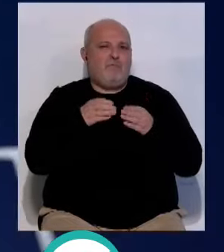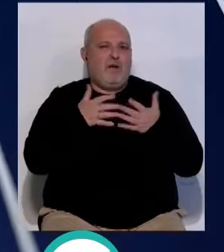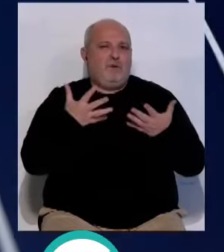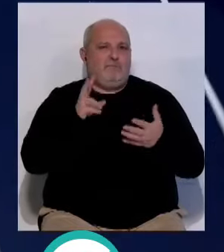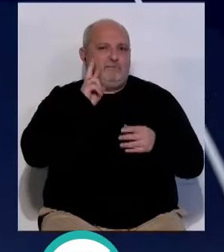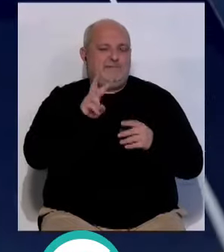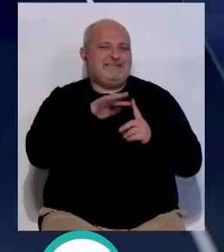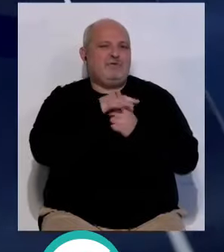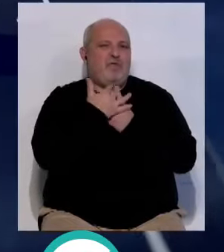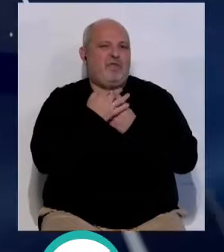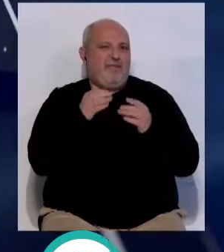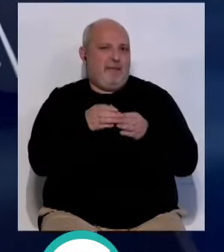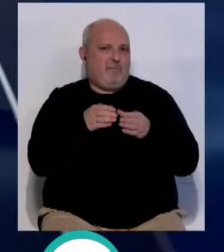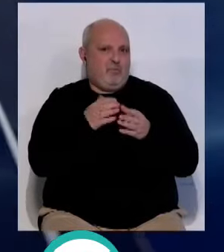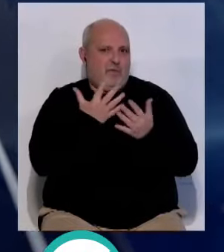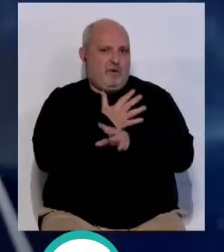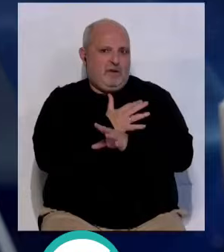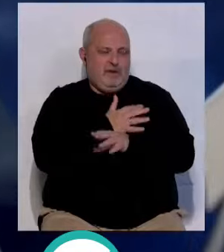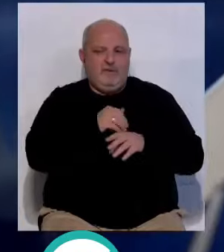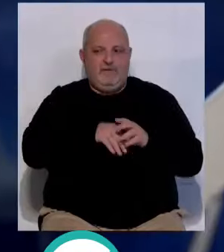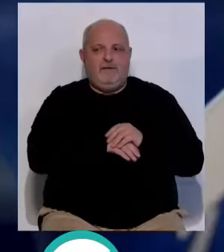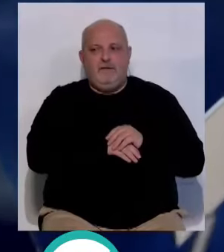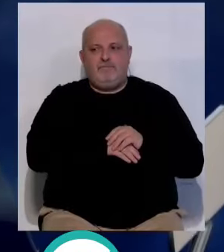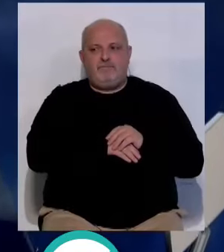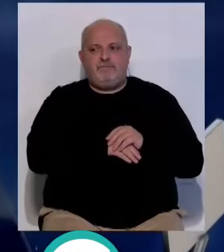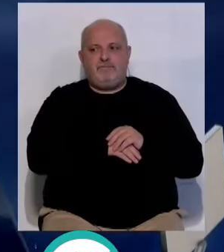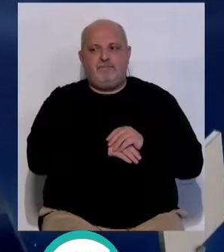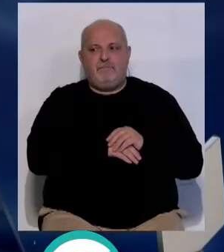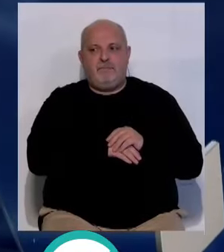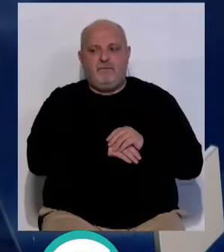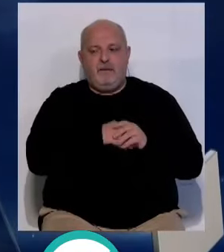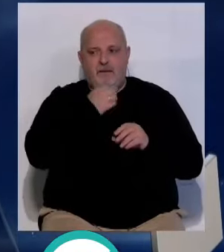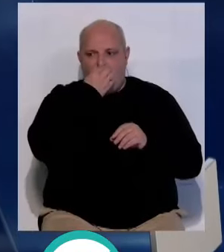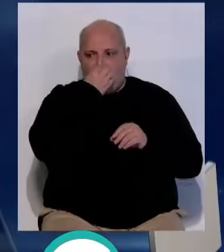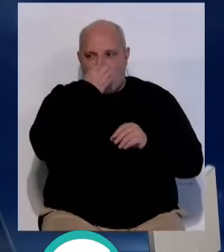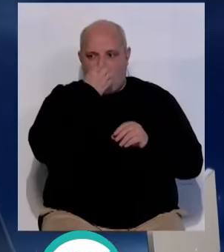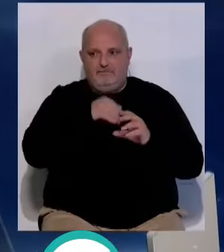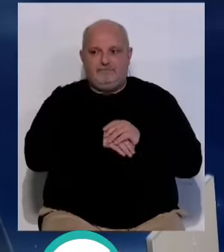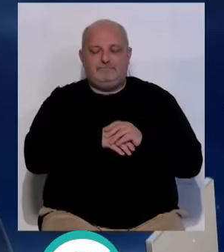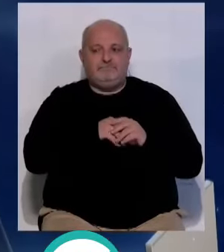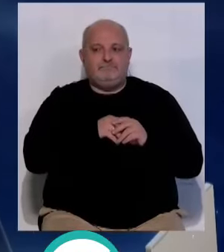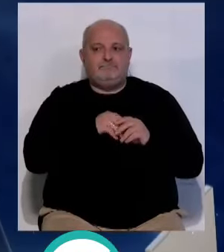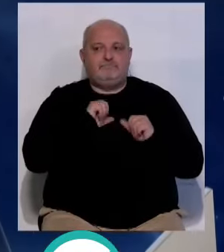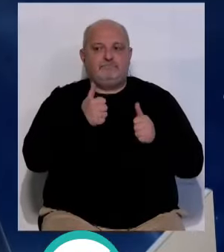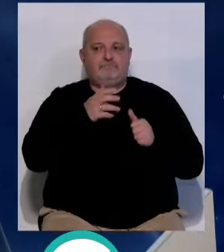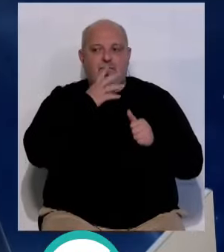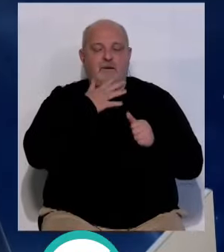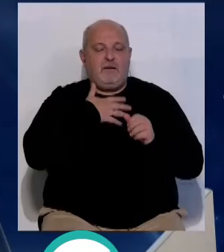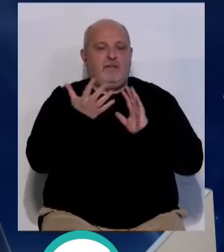de la plantilla cadista vemos por demarcación Y fíjate que en la derecha solo dejado Ivana